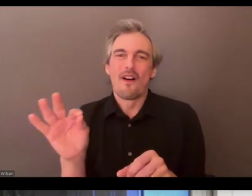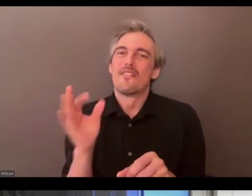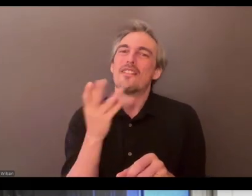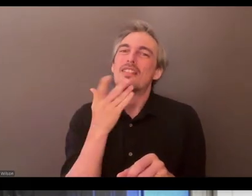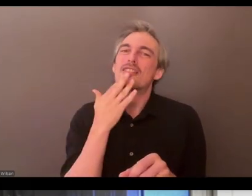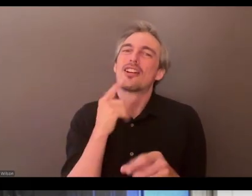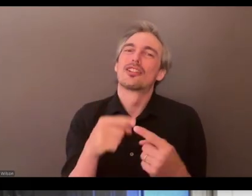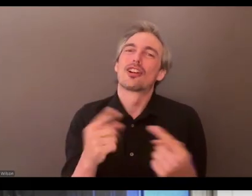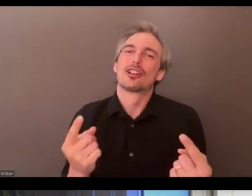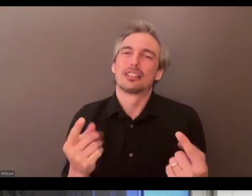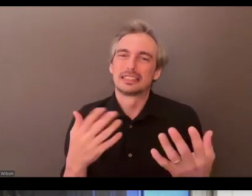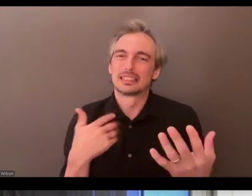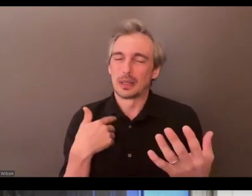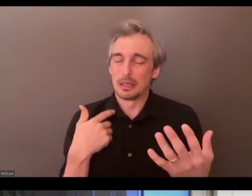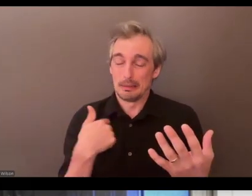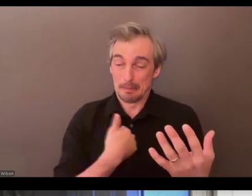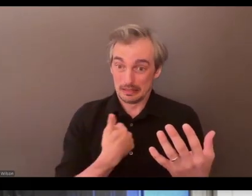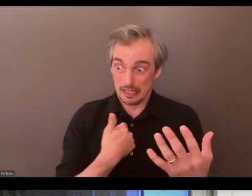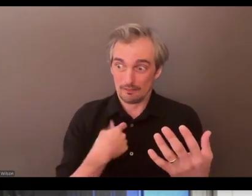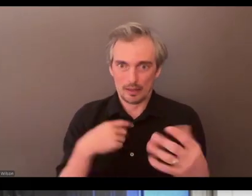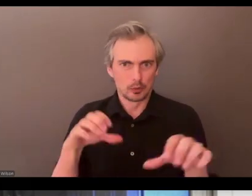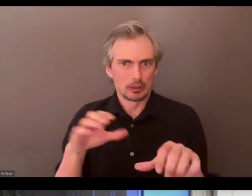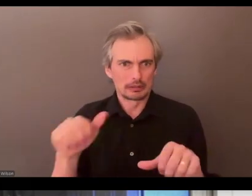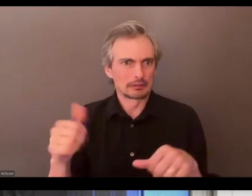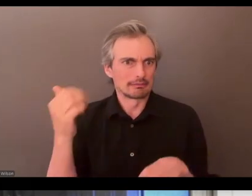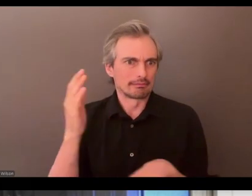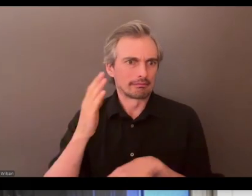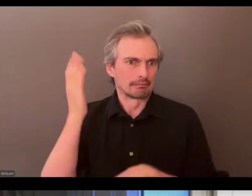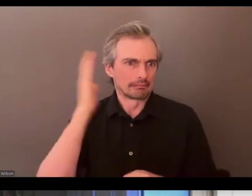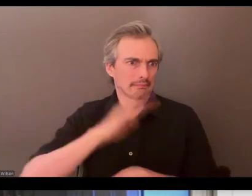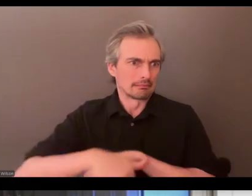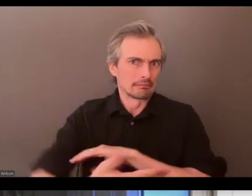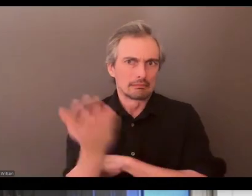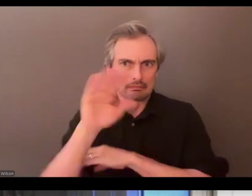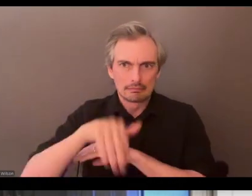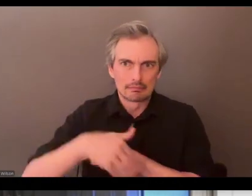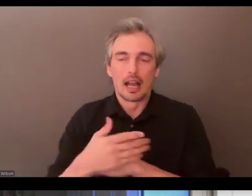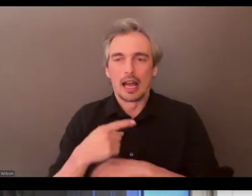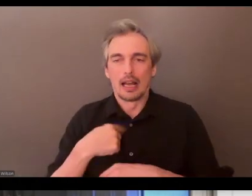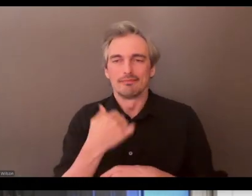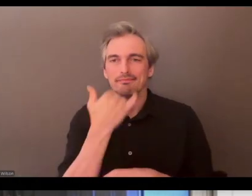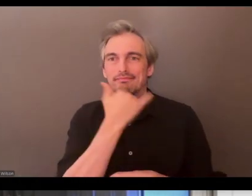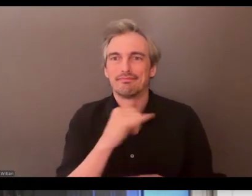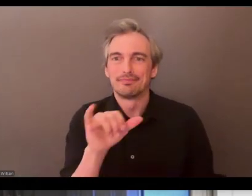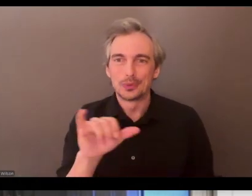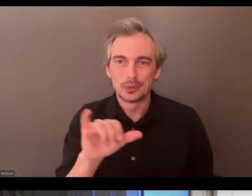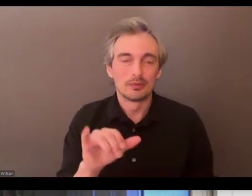だから、私自身も「待てよ、実際に色のコントラス トをチェックしなければならない」と思いました。